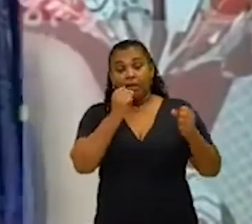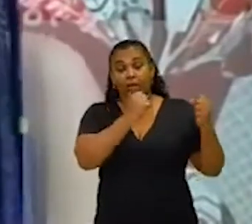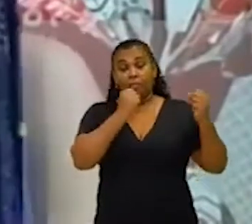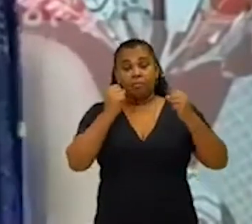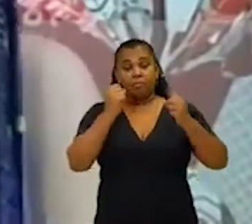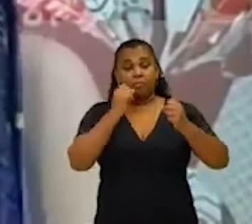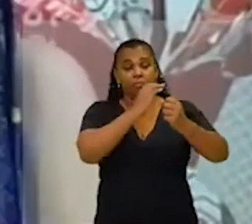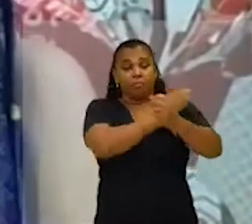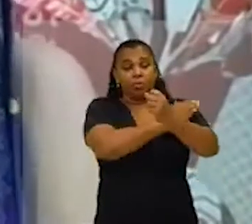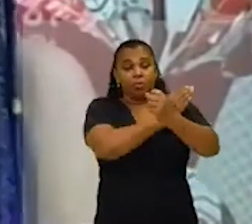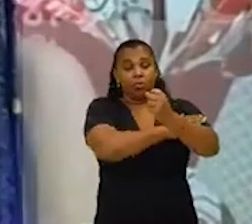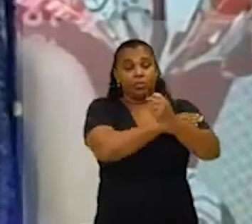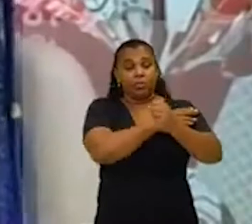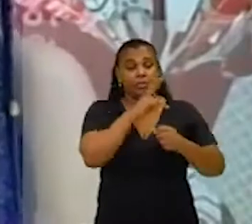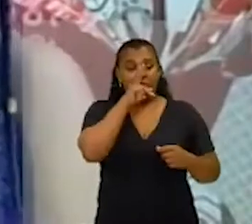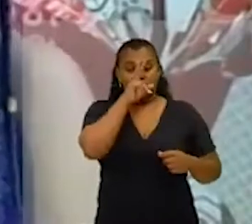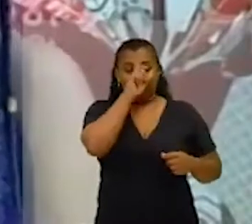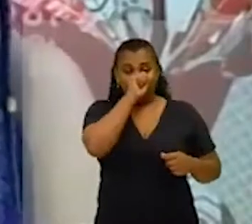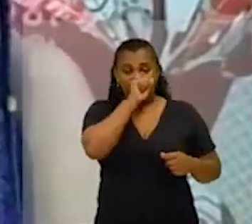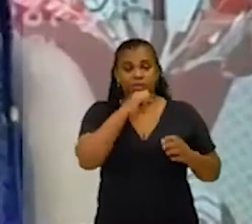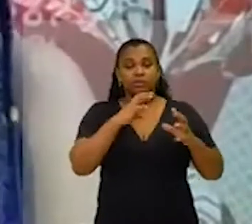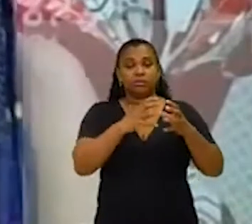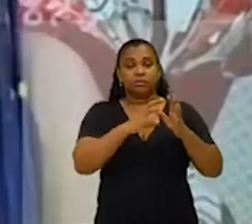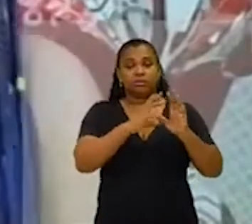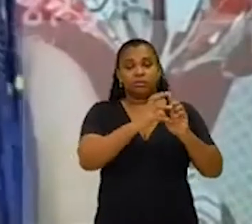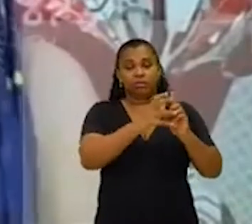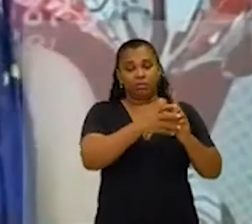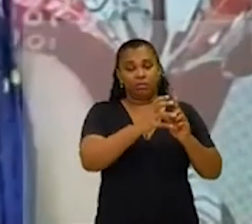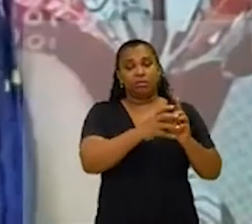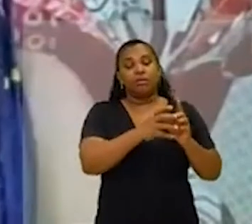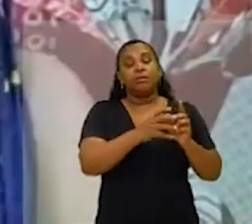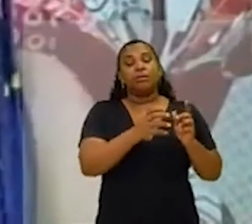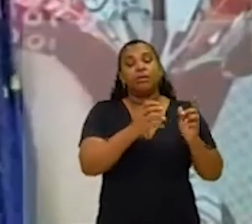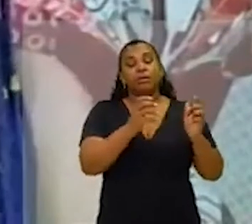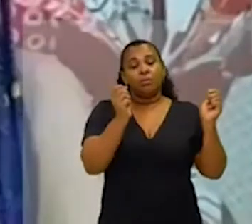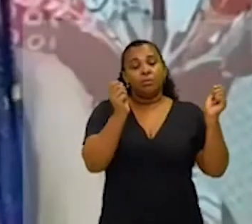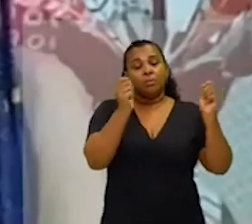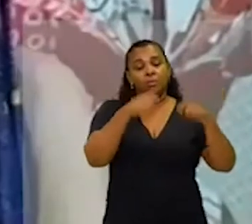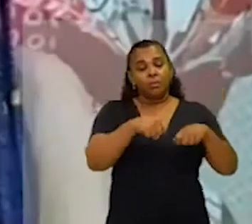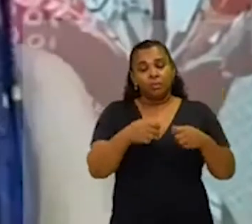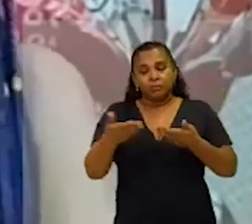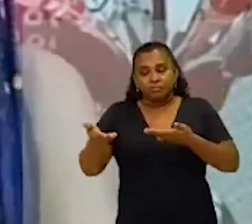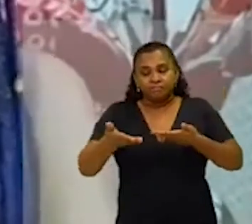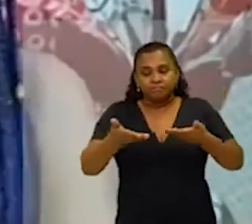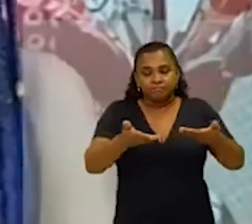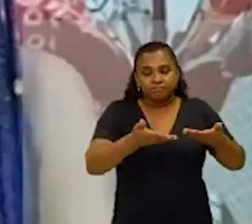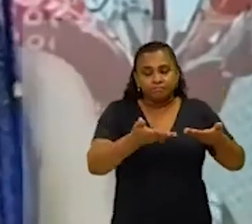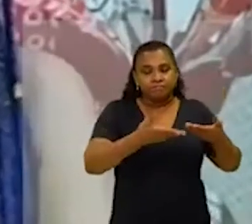coletivas porque possibilita e querendo ou não atrai esses grupos vulnerabilizados se por tanto